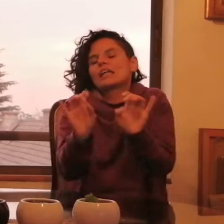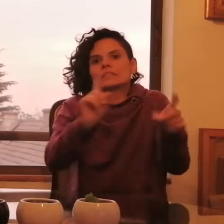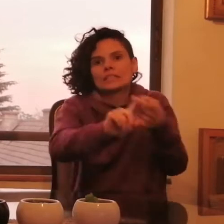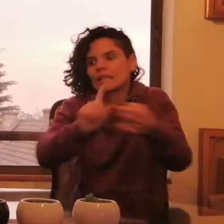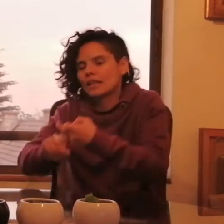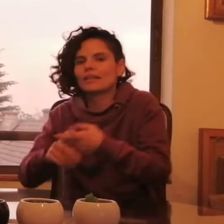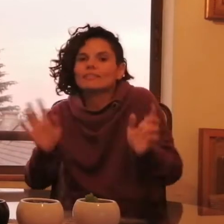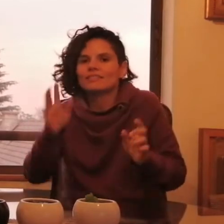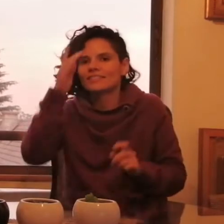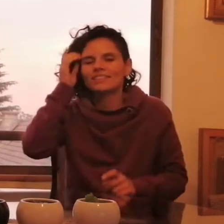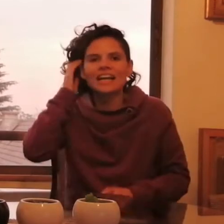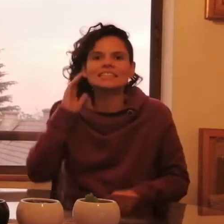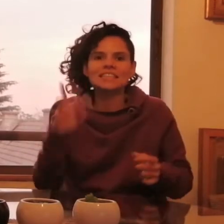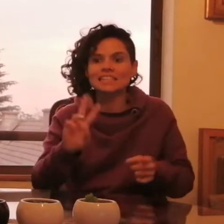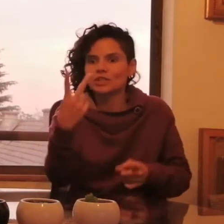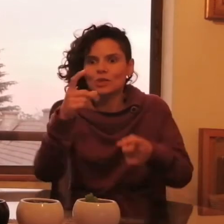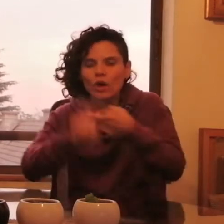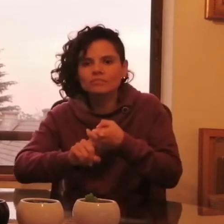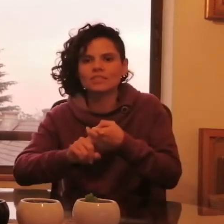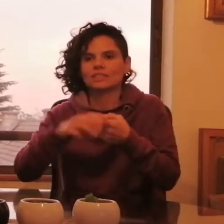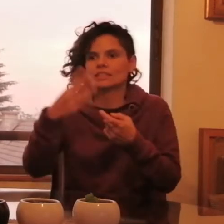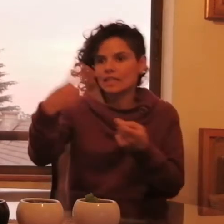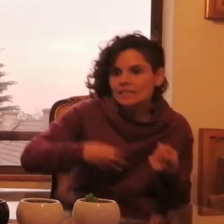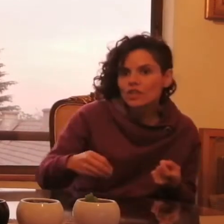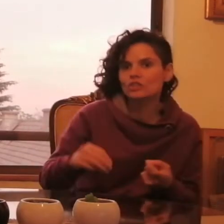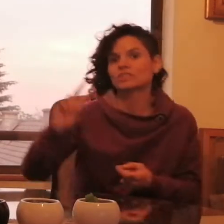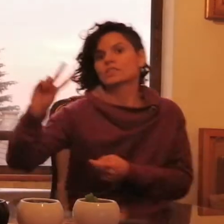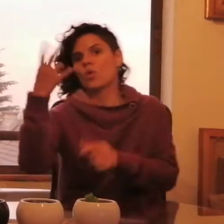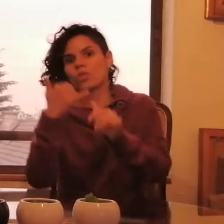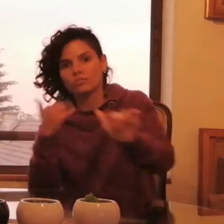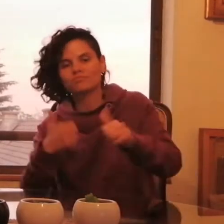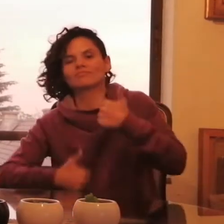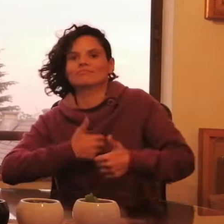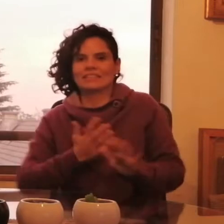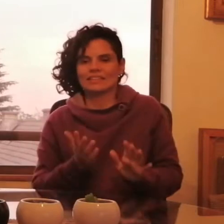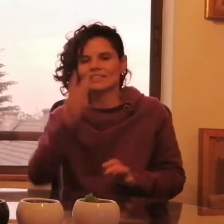va en el segundo matrimonio, tres hijos, segunda carrera, después de este receso tu dijiste